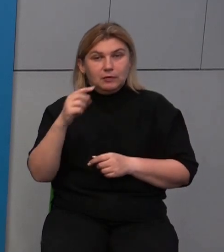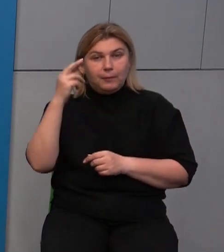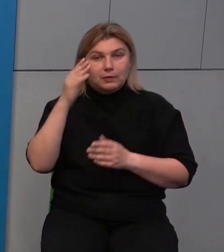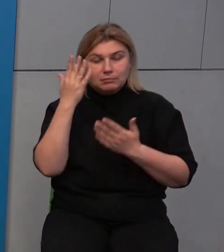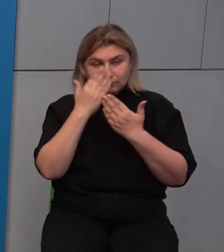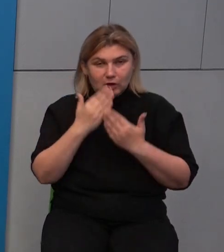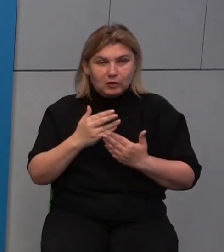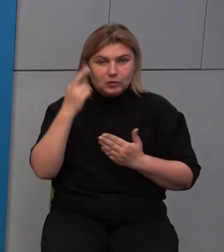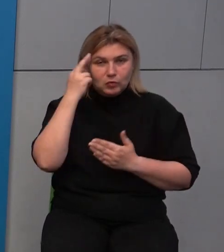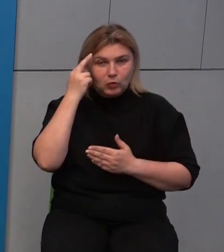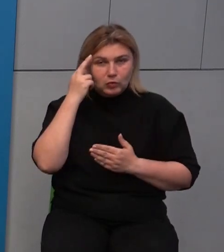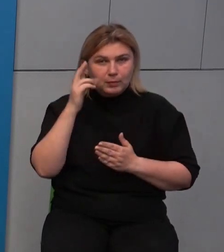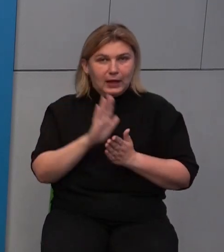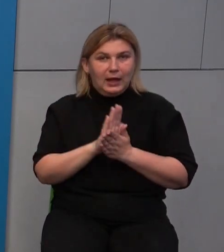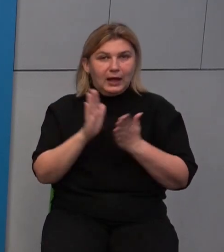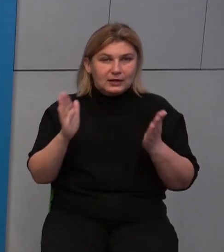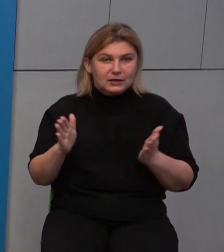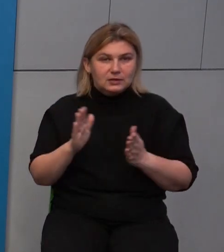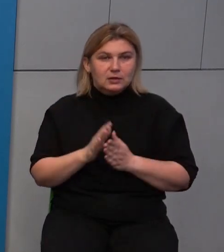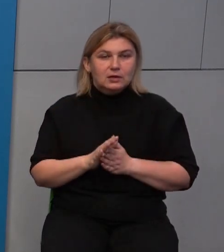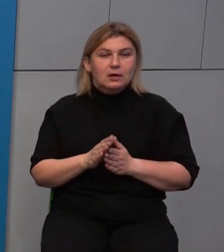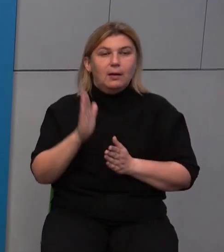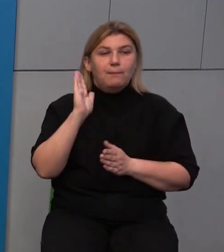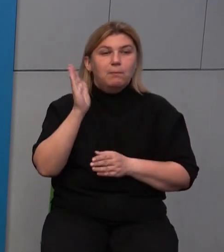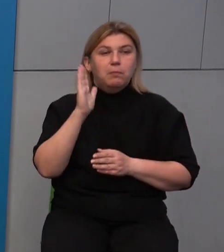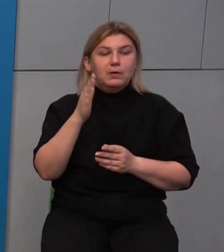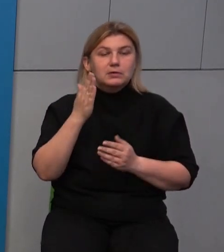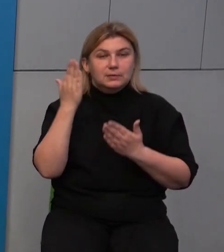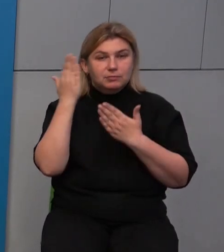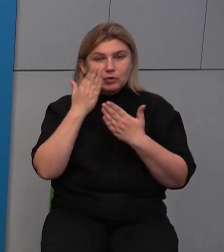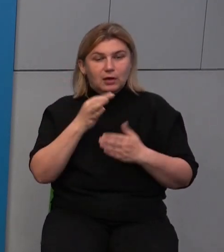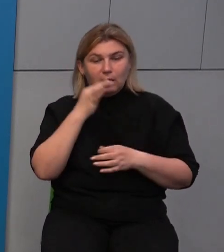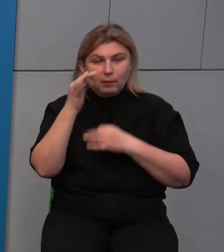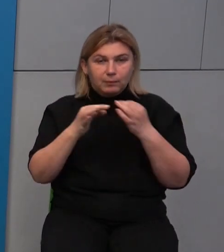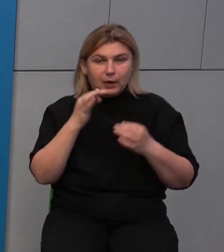ten artykuł, potem przeczytać to opowiadanie, a potem próbować zrozumieć,